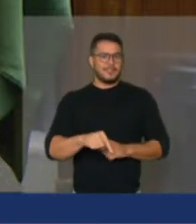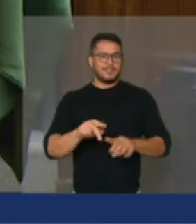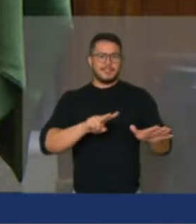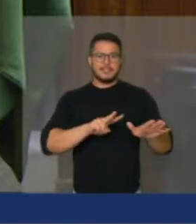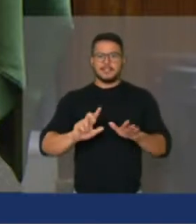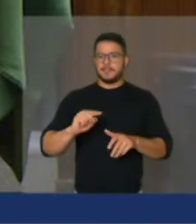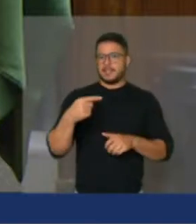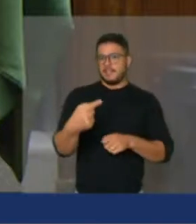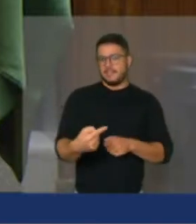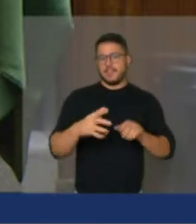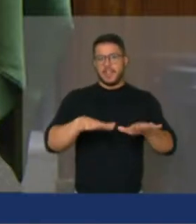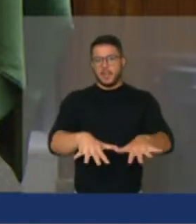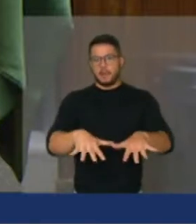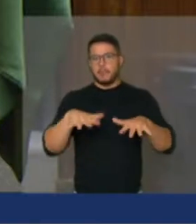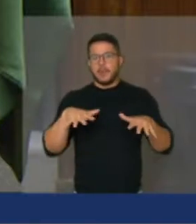EXPLICAR ISSO. SERÁ QUE NÃO